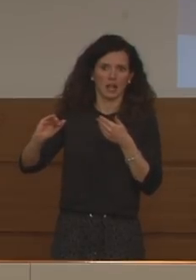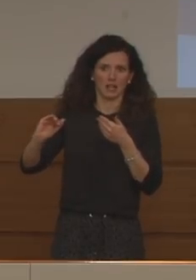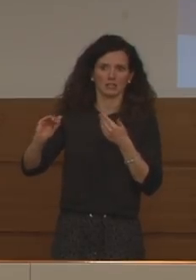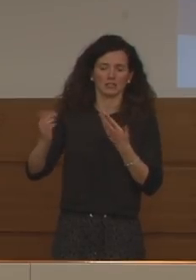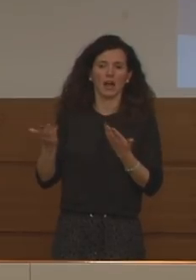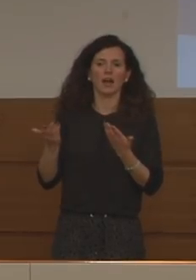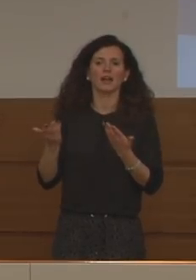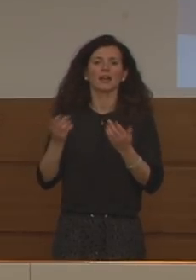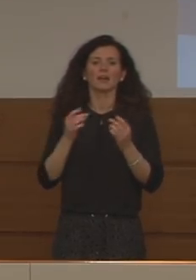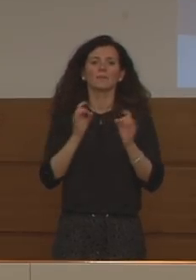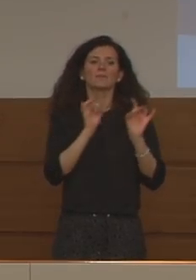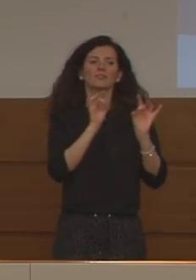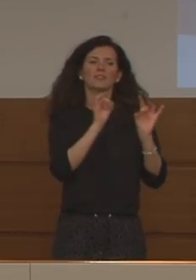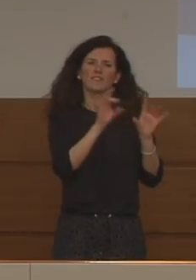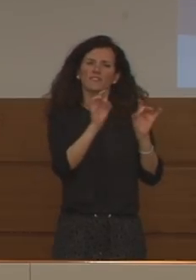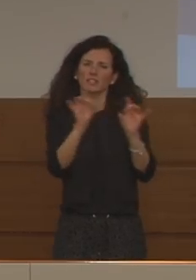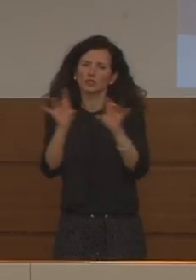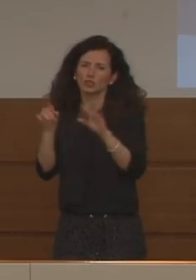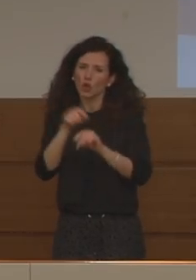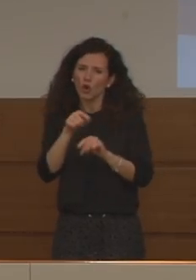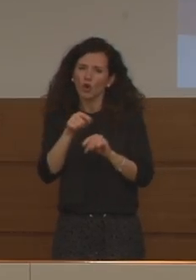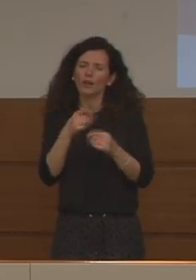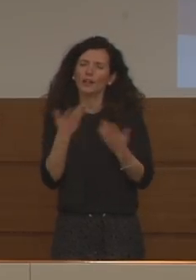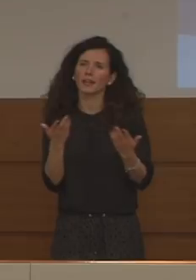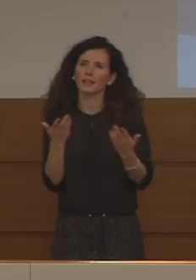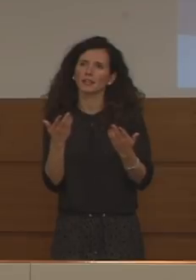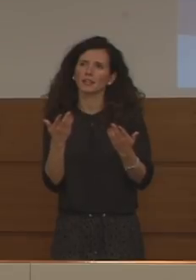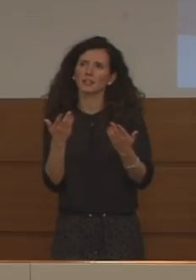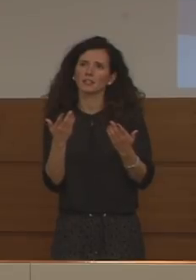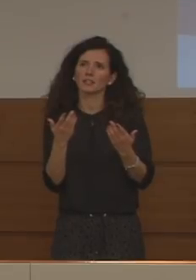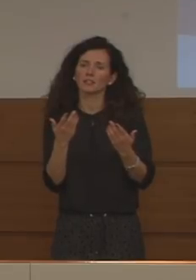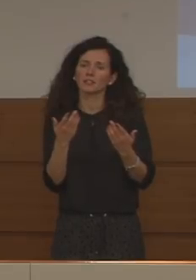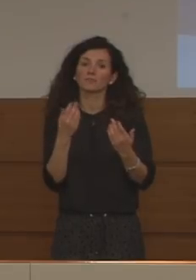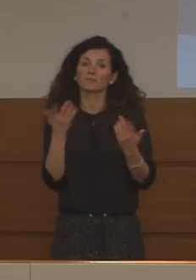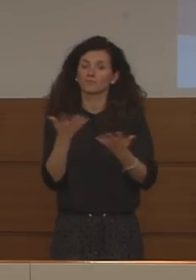questa infezione sono aumentare il distanziamento, ridurre la probabilità